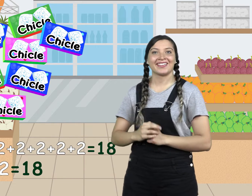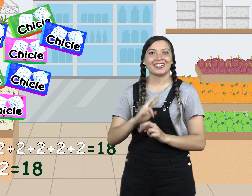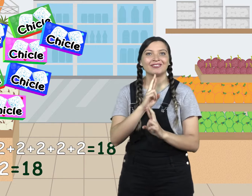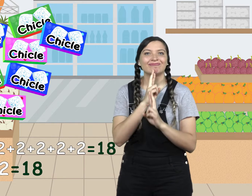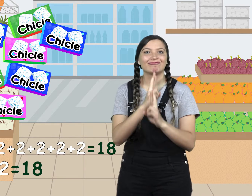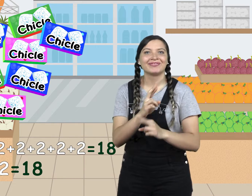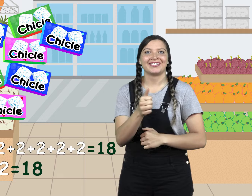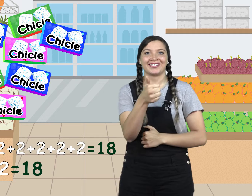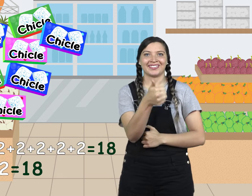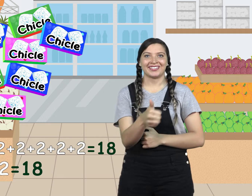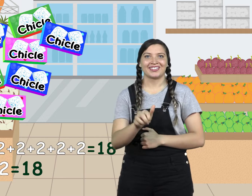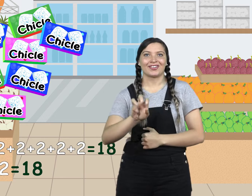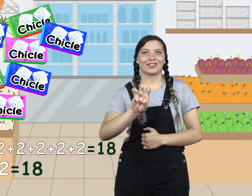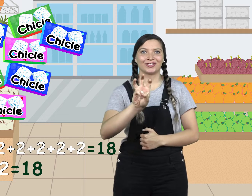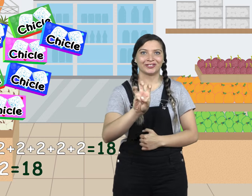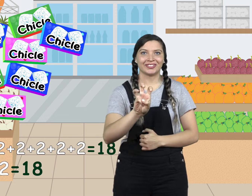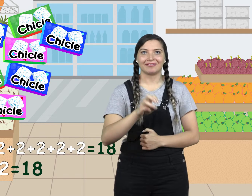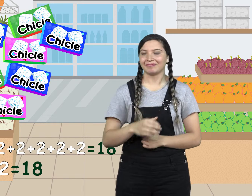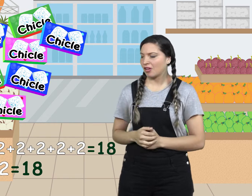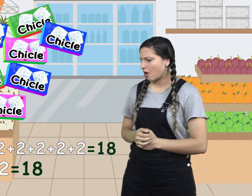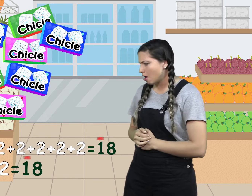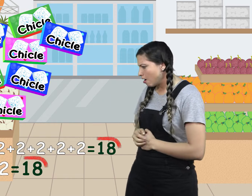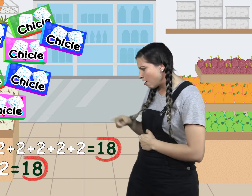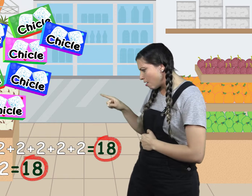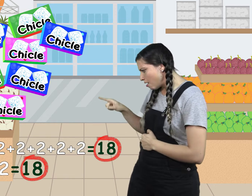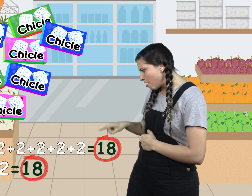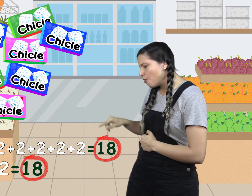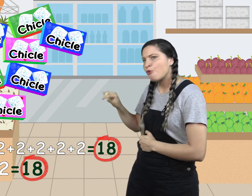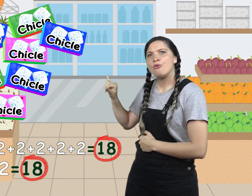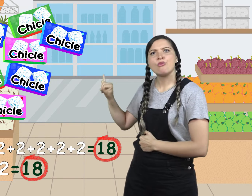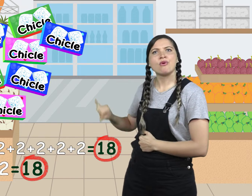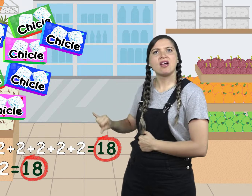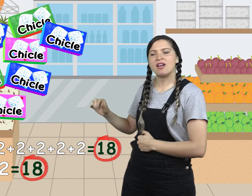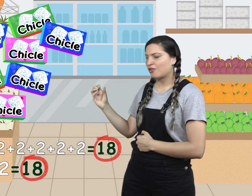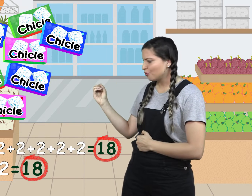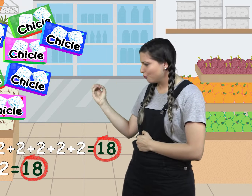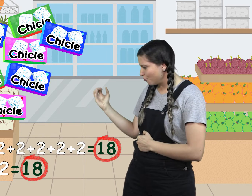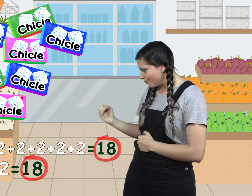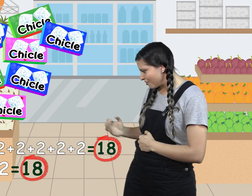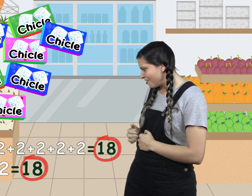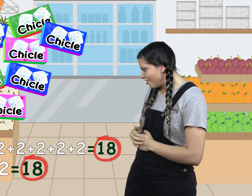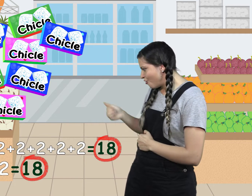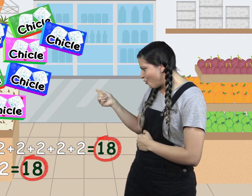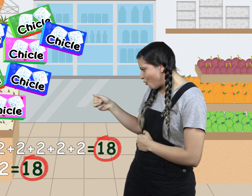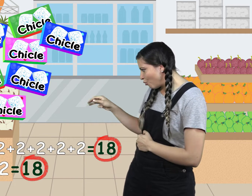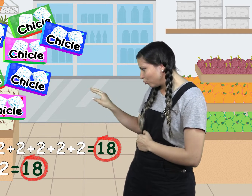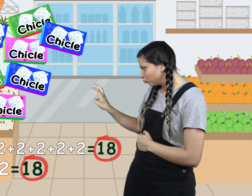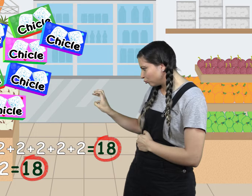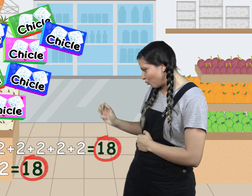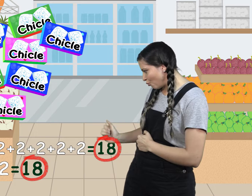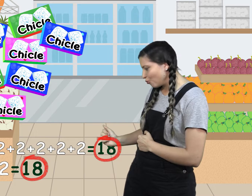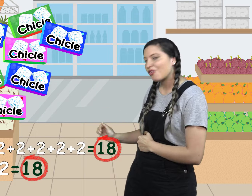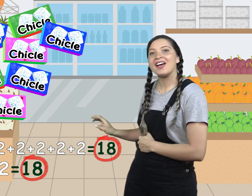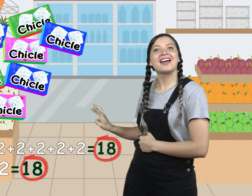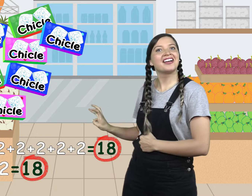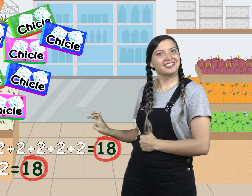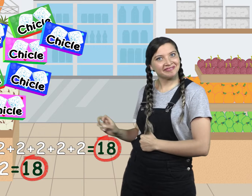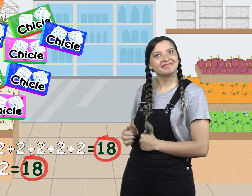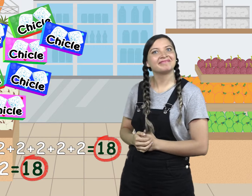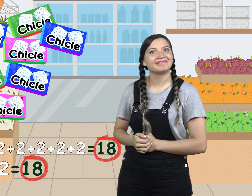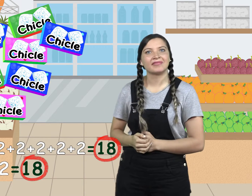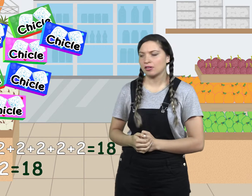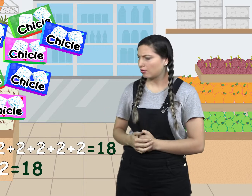Da como resultado dieciocho. Y así tenemos el mismo resultando que en la suma, dándome un total de dieciocho chicles.